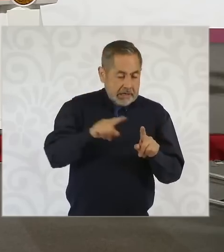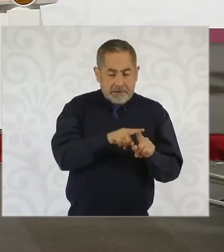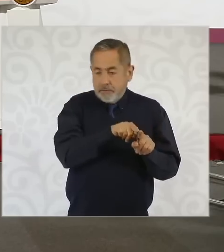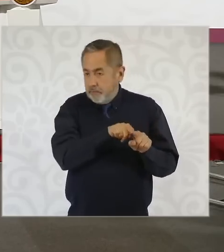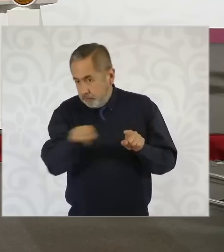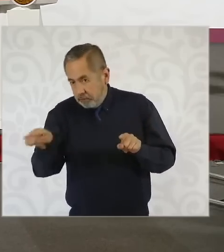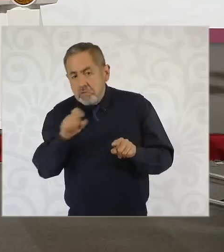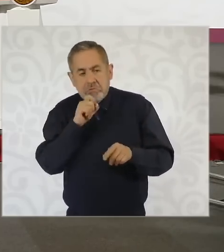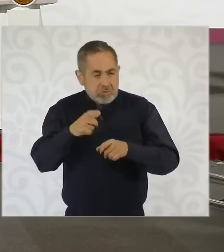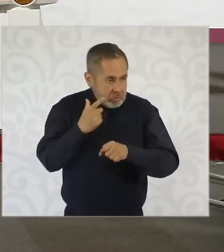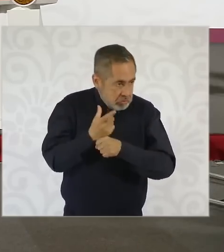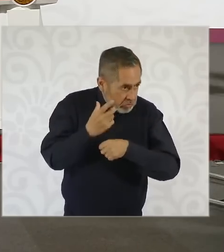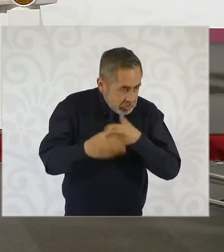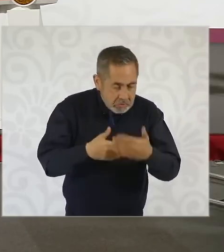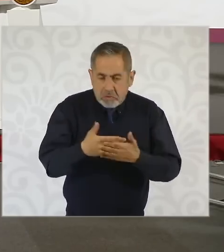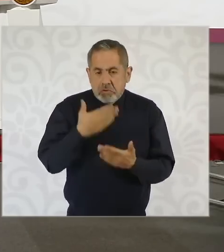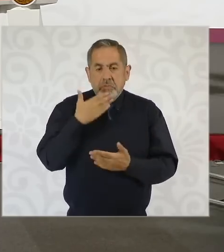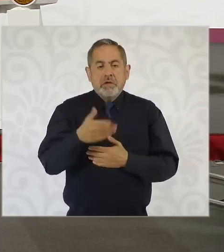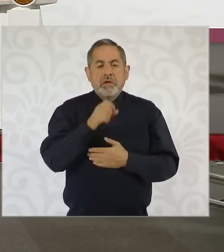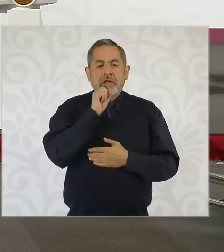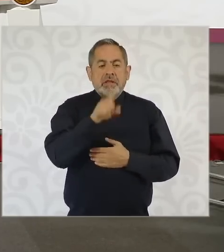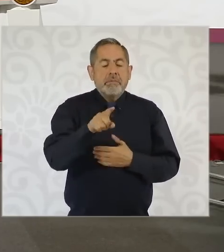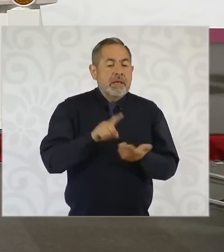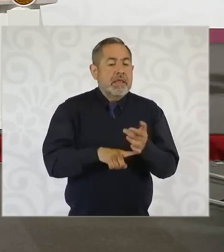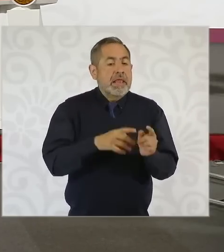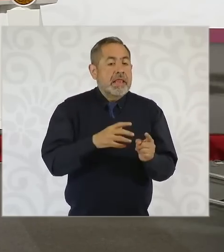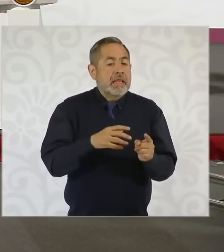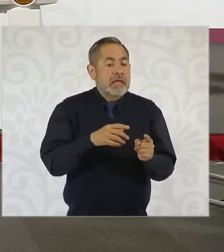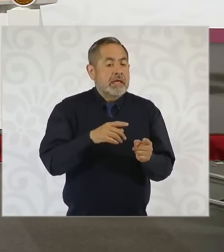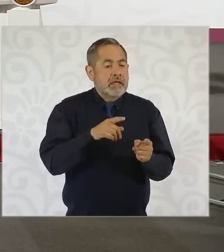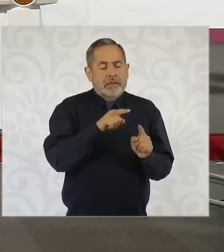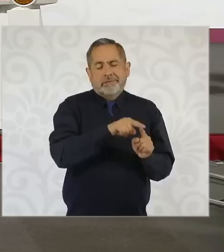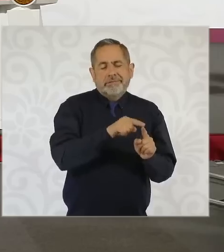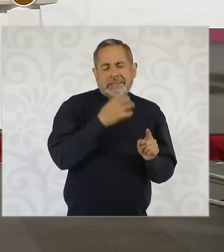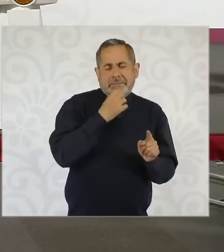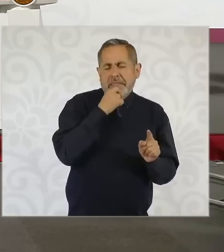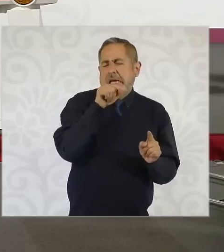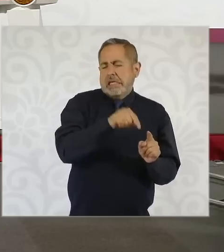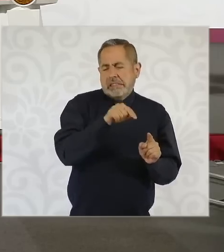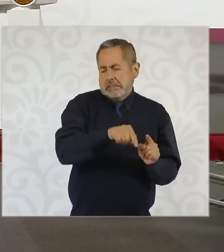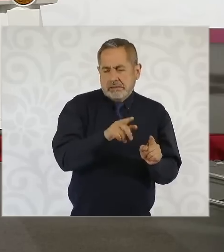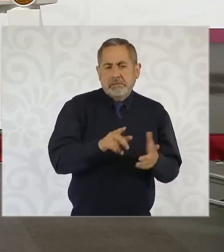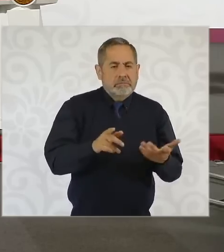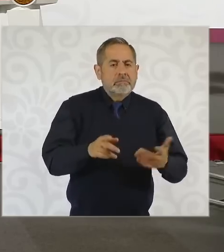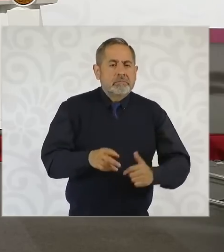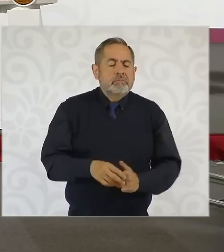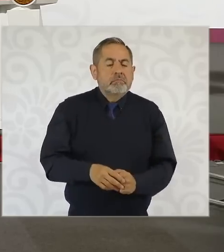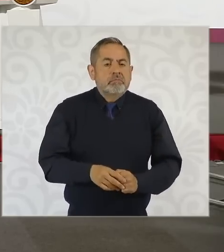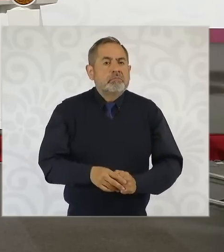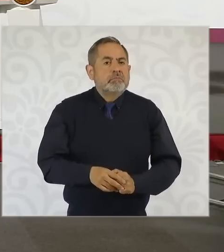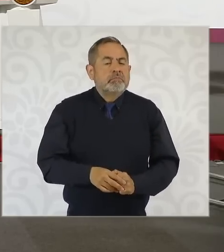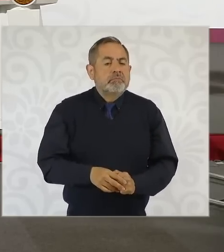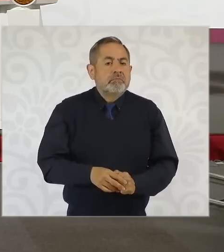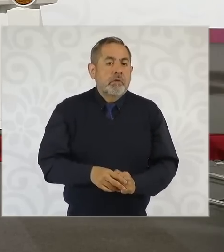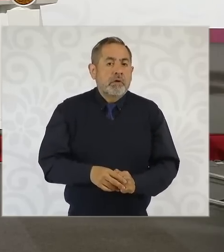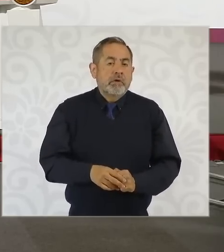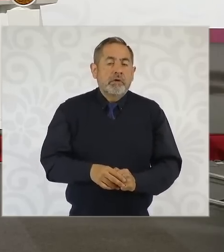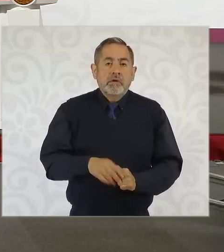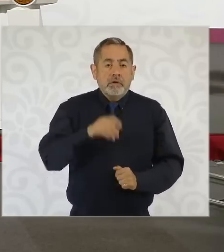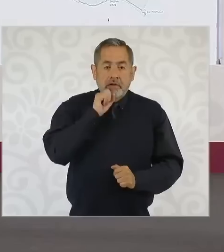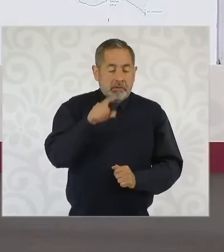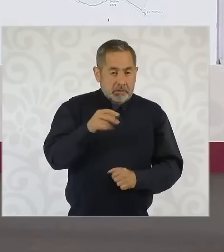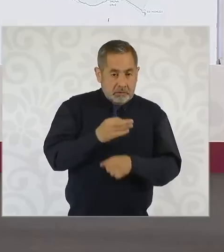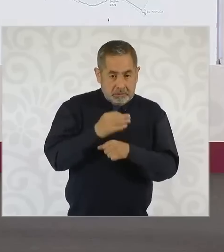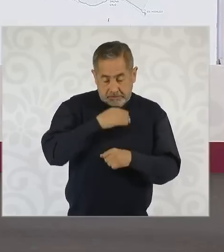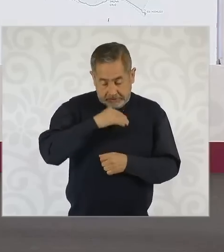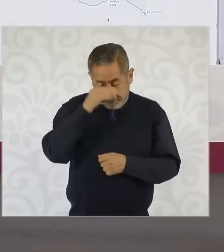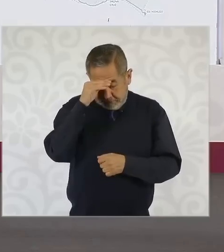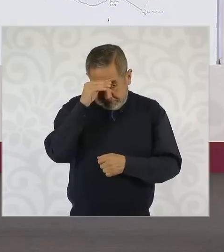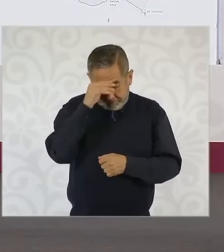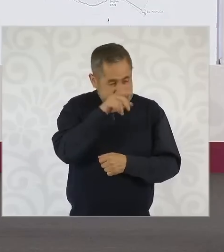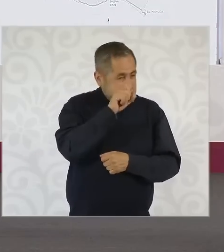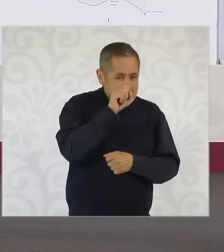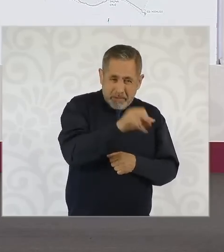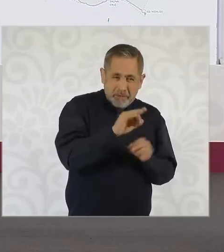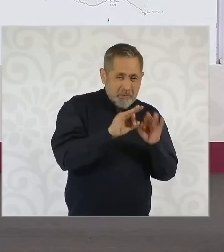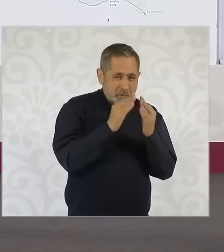adelante y la de y el de Tepic y y se está buscando aplicar este mismo modelo en estas